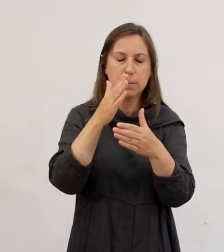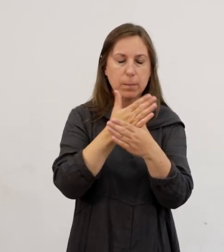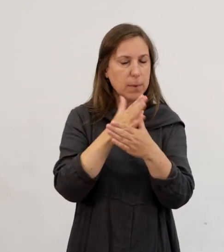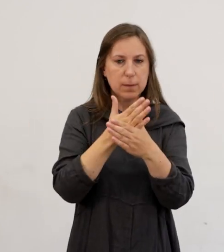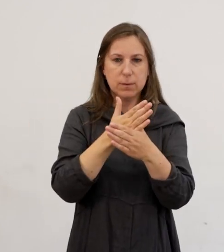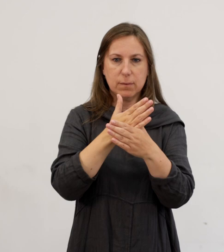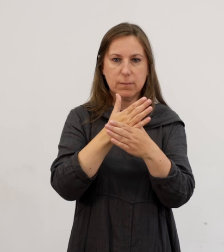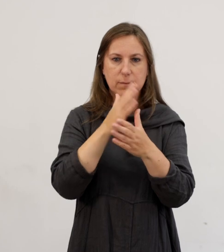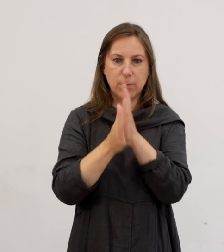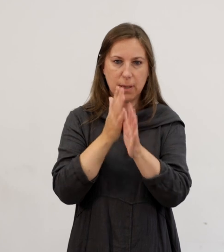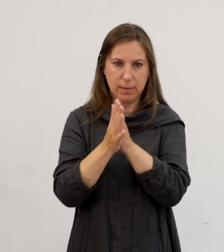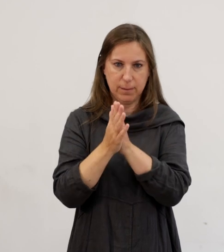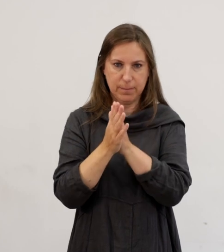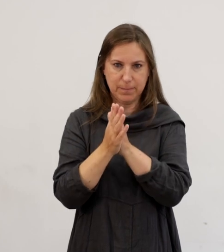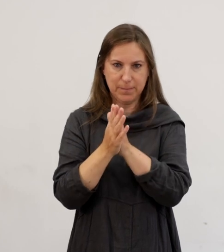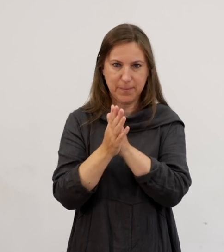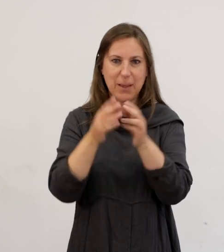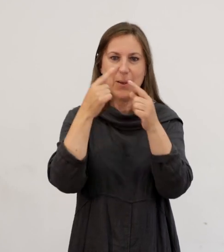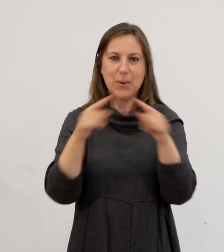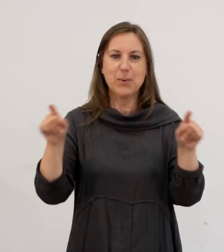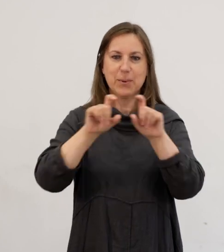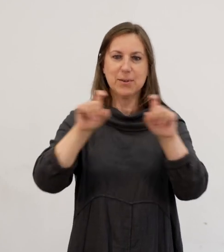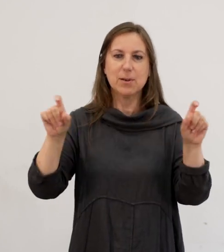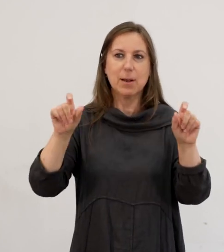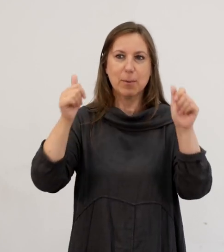Miasto było wówczas średniej wielkości garnizonem wojskowym.